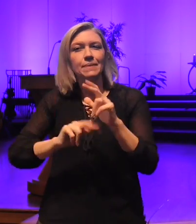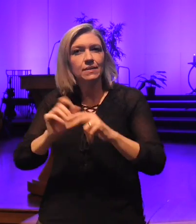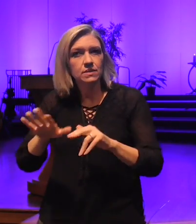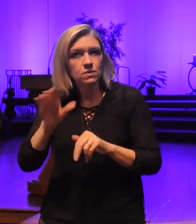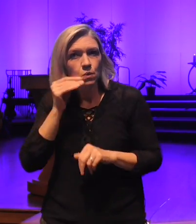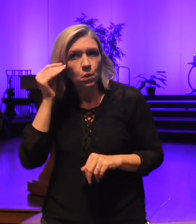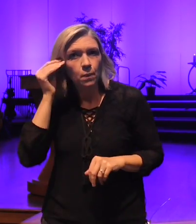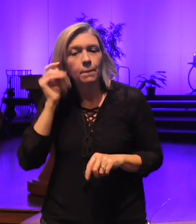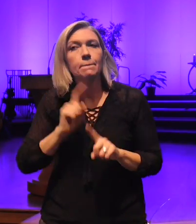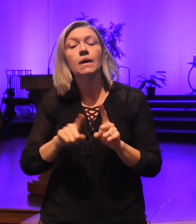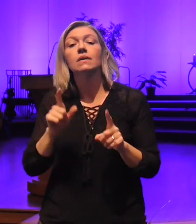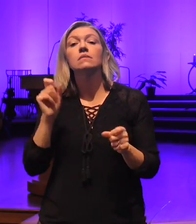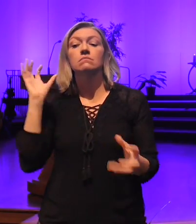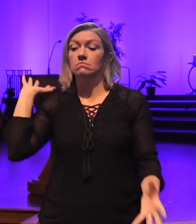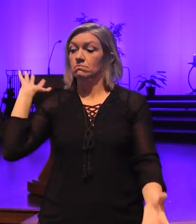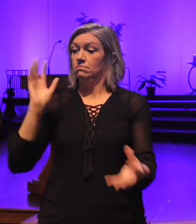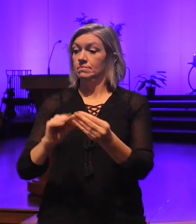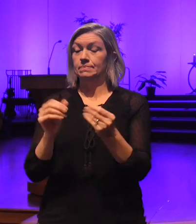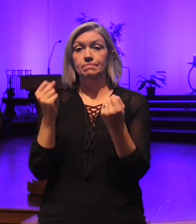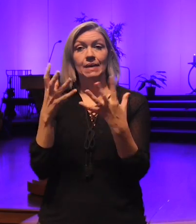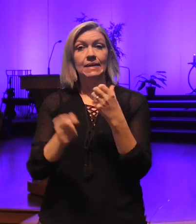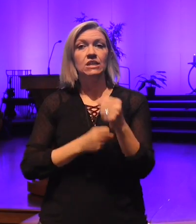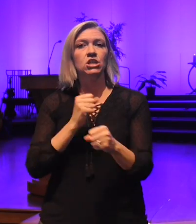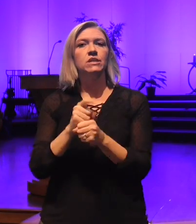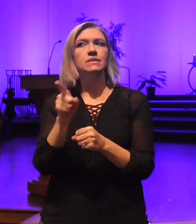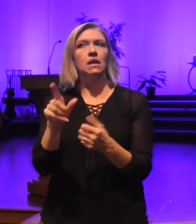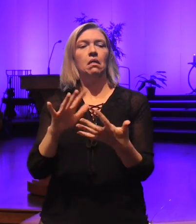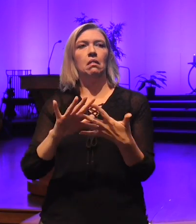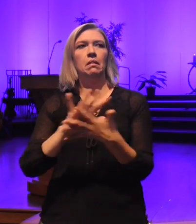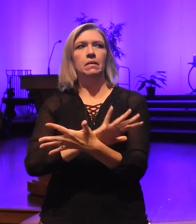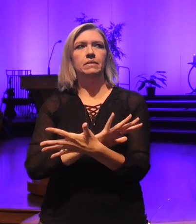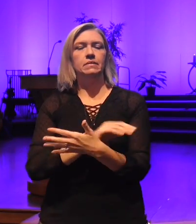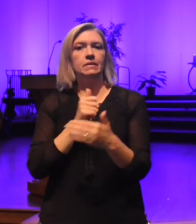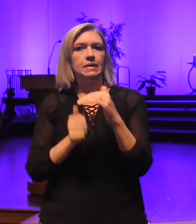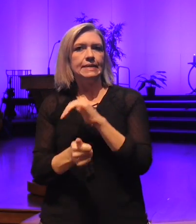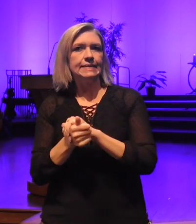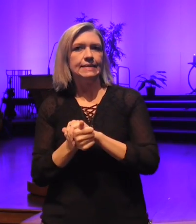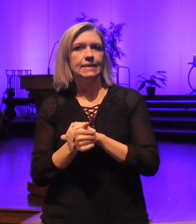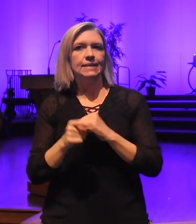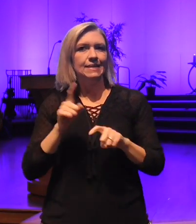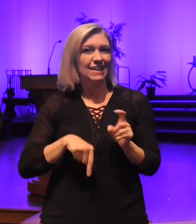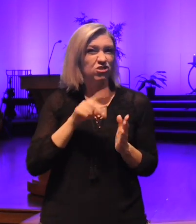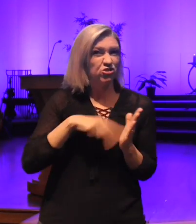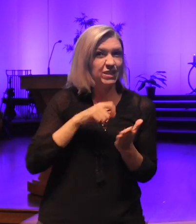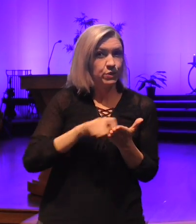su analfabetismo empleando una serie de trucos como, por ejemplo, que en un restaurante siempre pedía